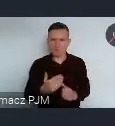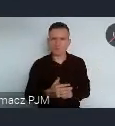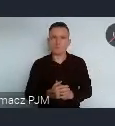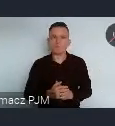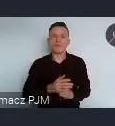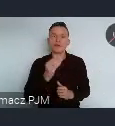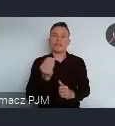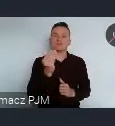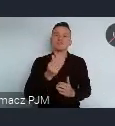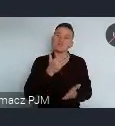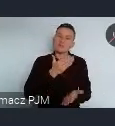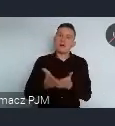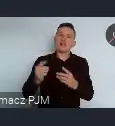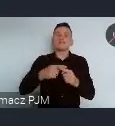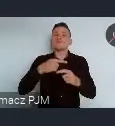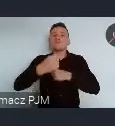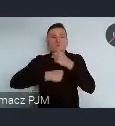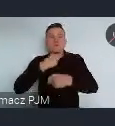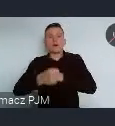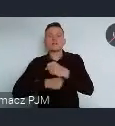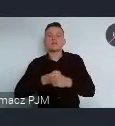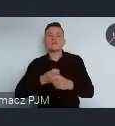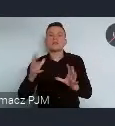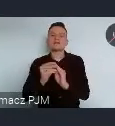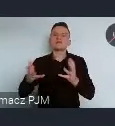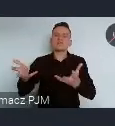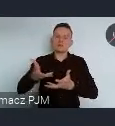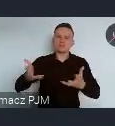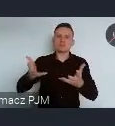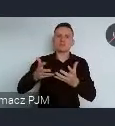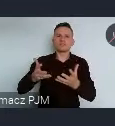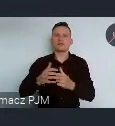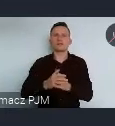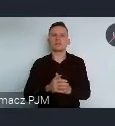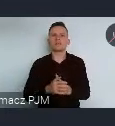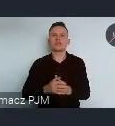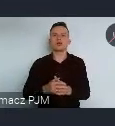w ramach współpracy ze Stowarzyszeniem LGD Gościnna Wielkopolska